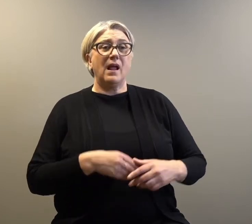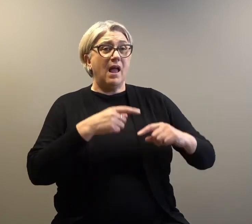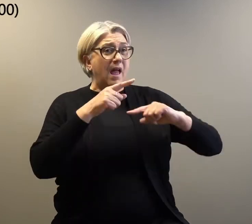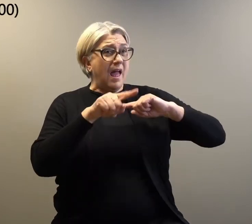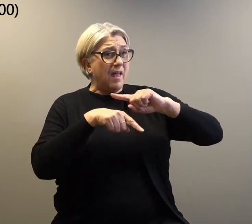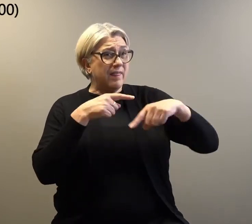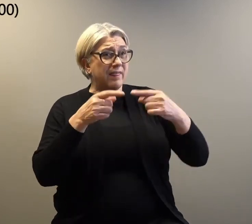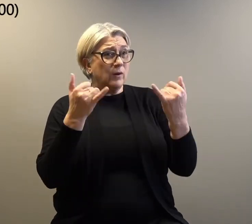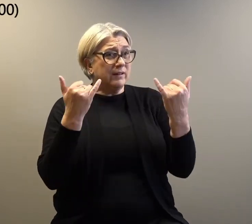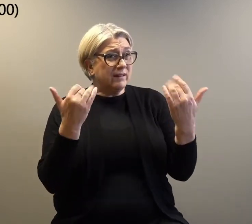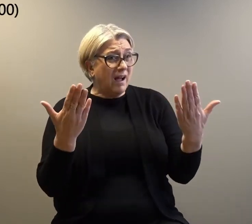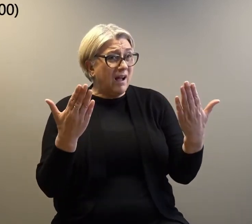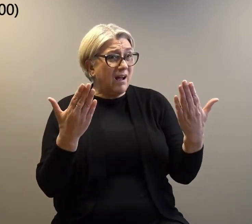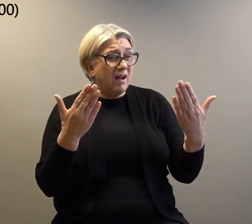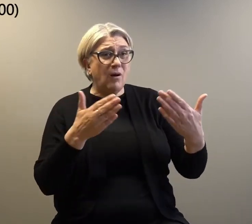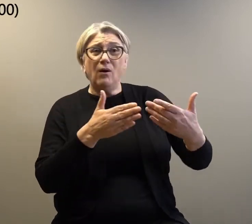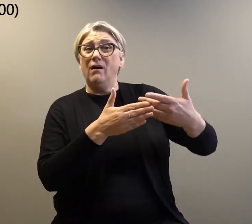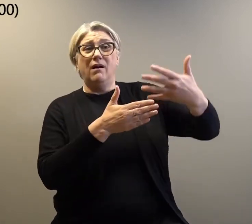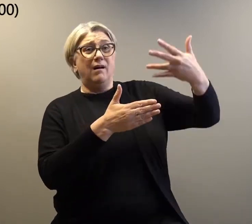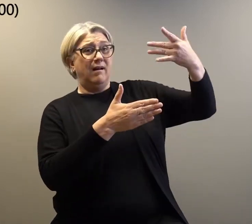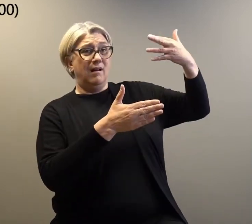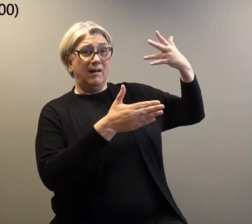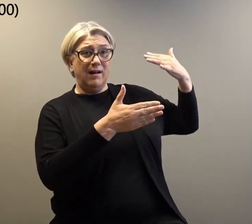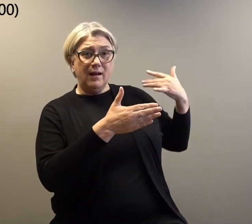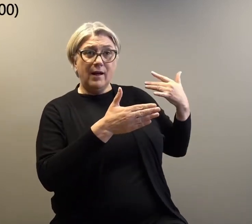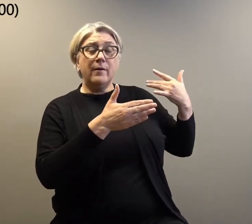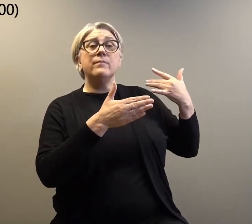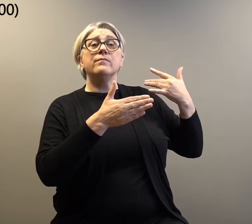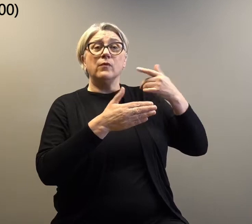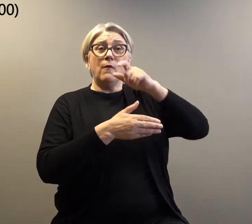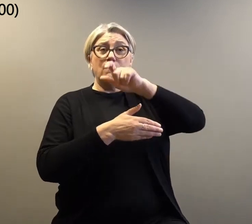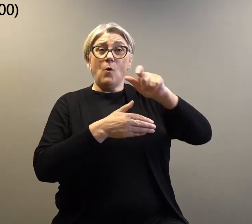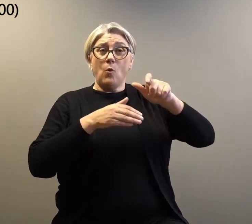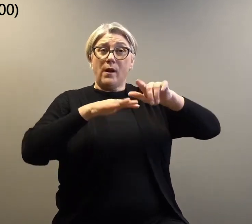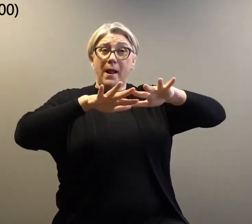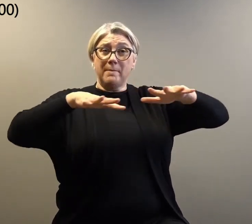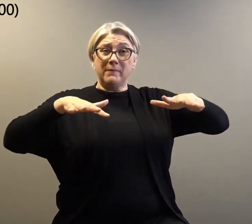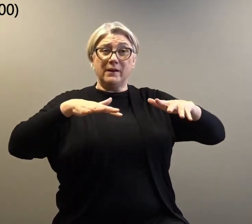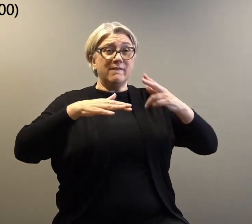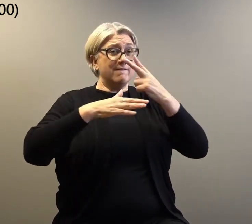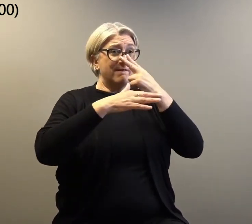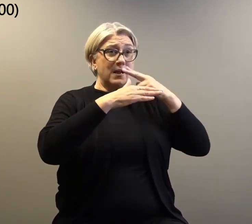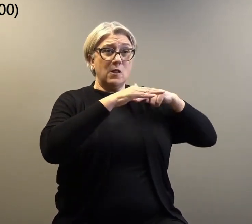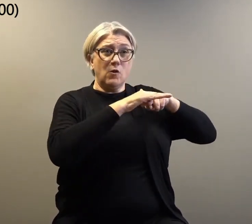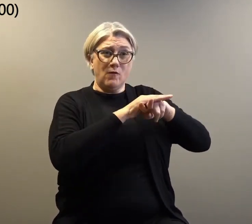Enn í dag, líkt og áður, eru almenn viðhorf þau